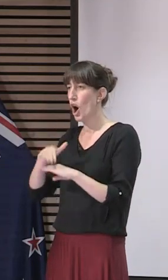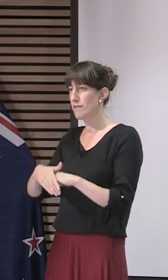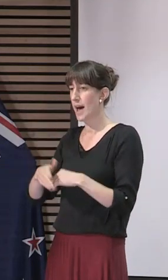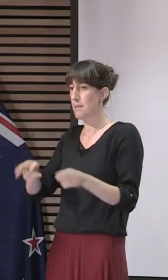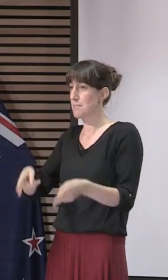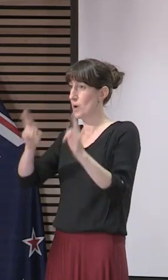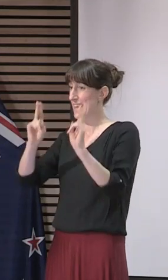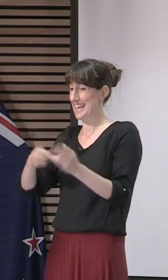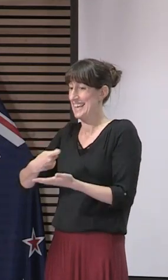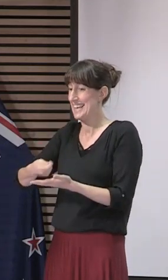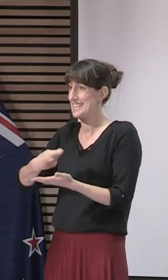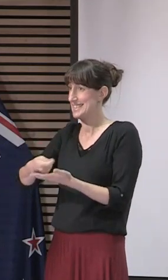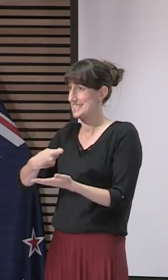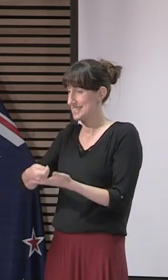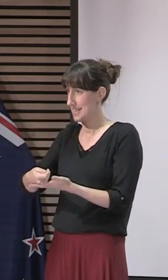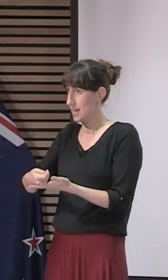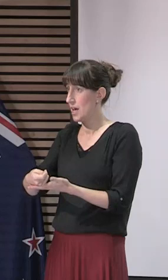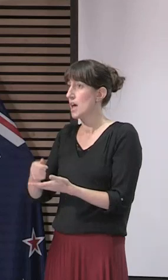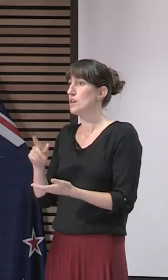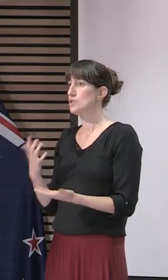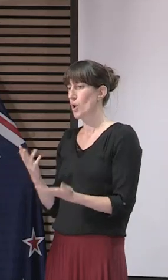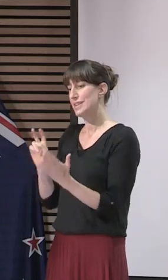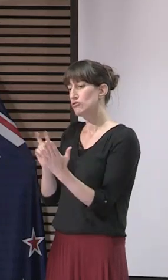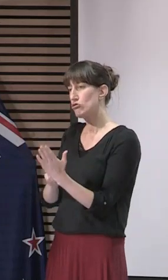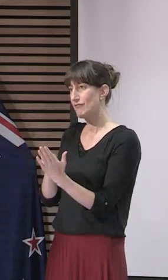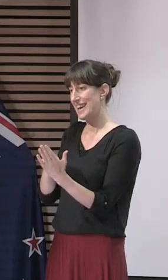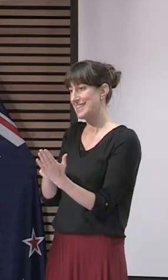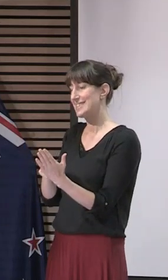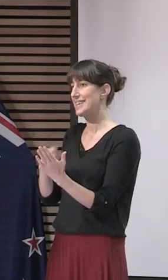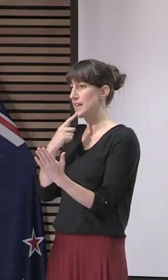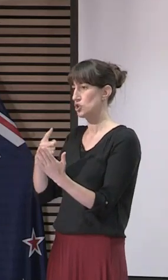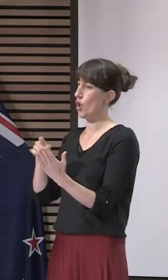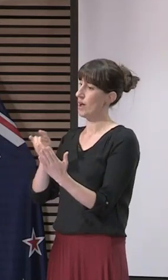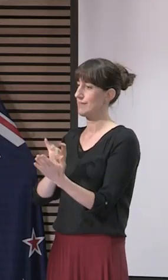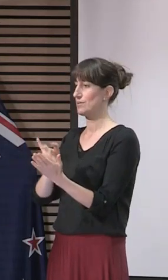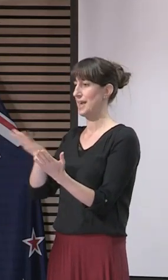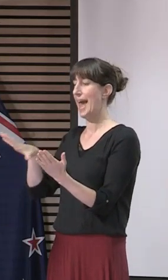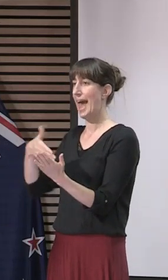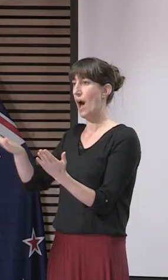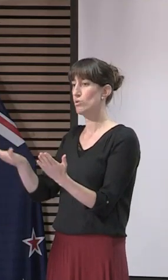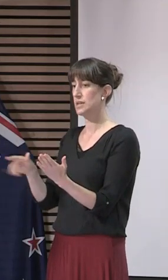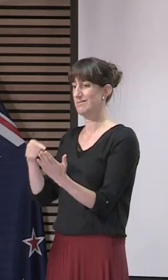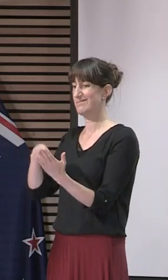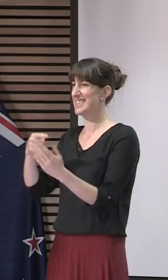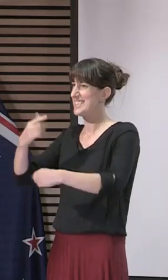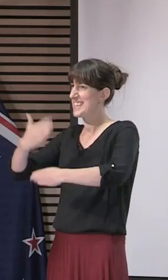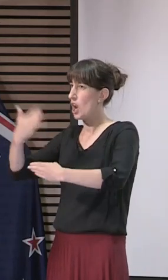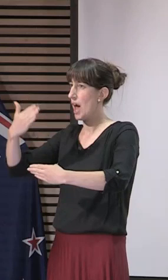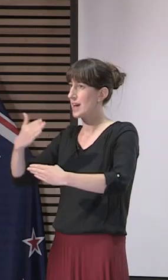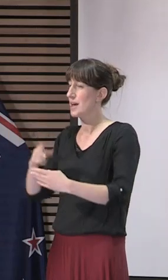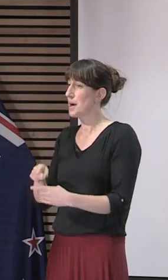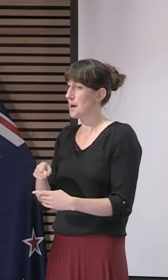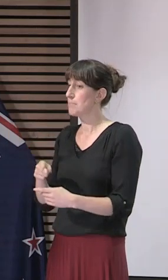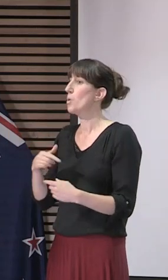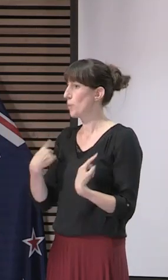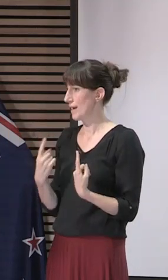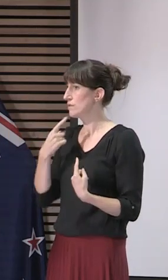utu. Ano etahi atu mahi e mahia